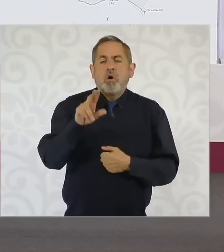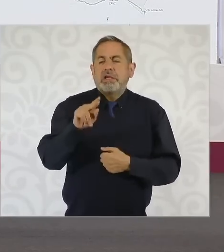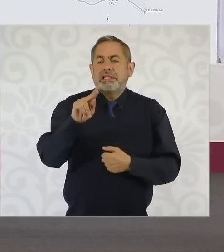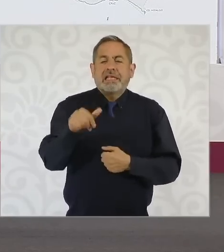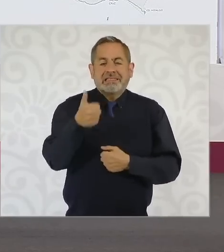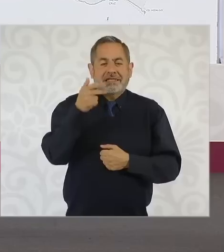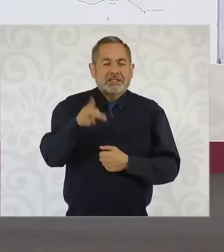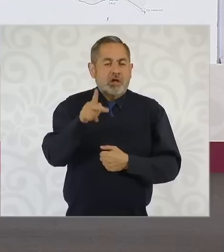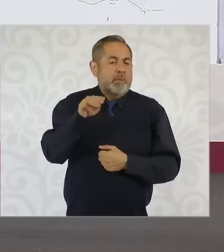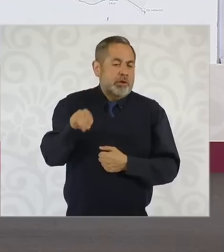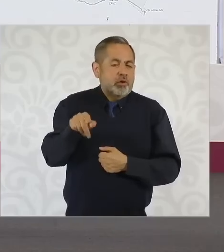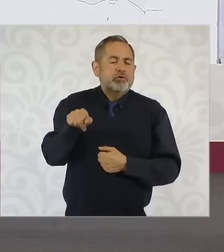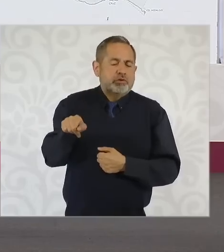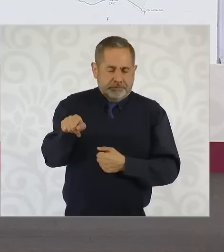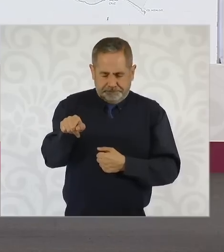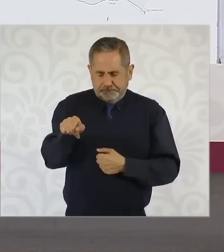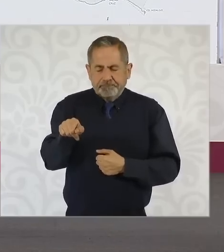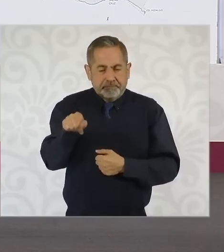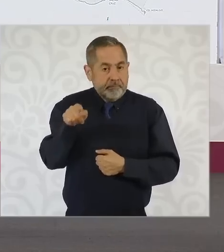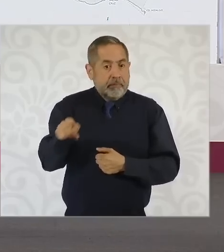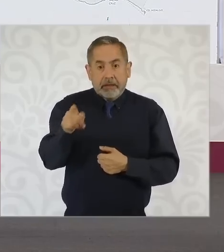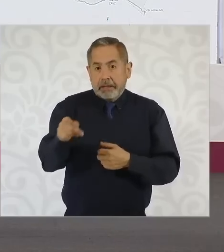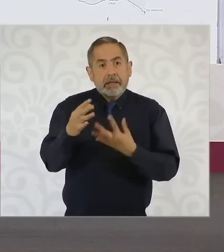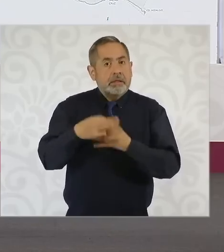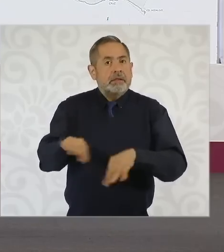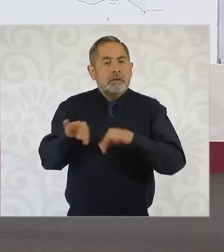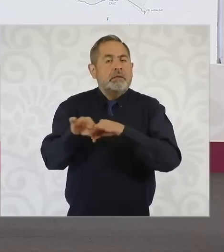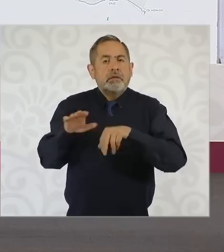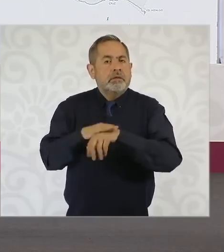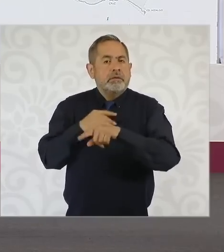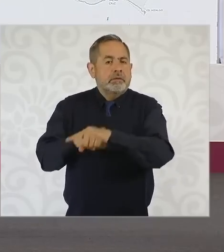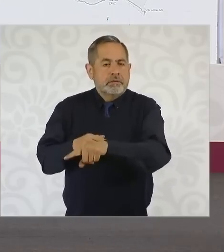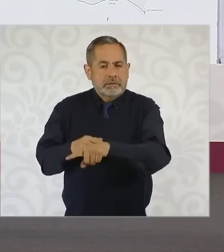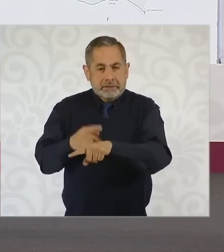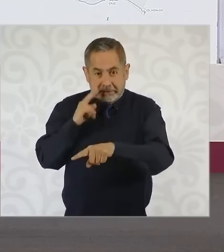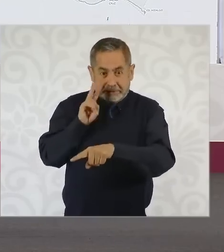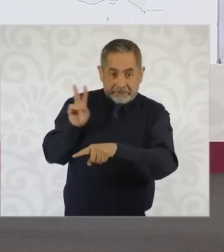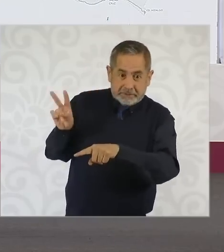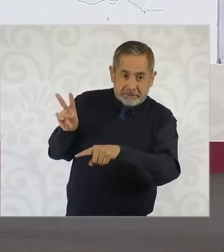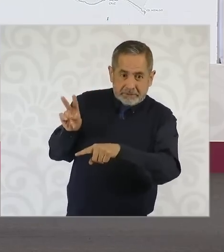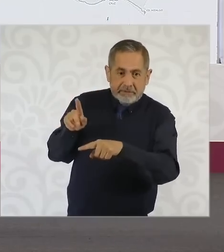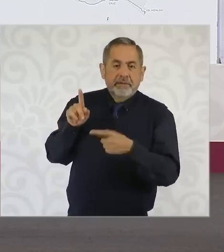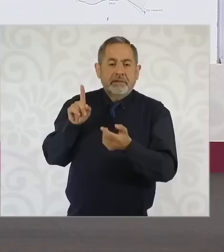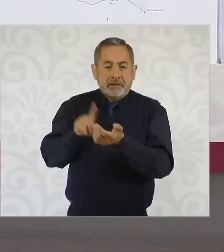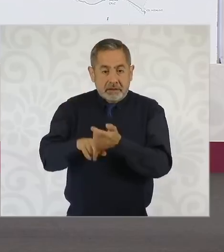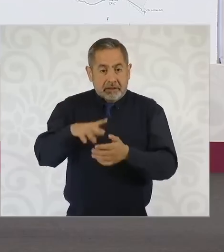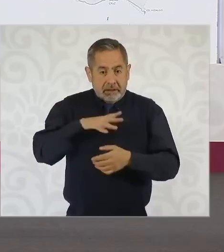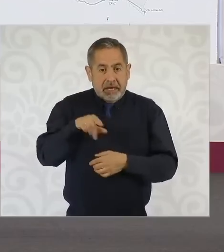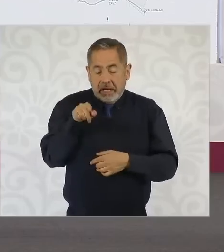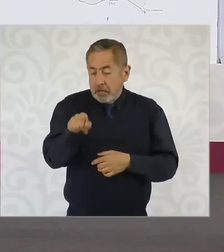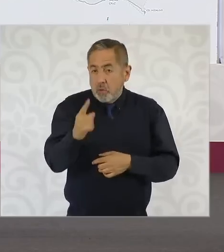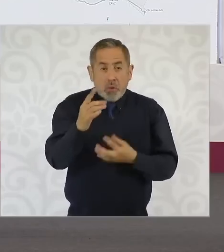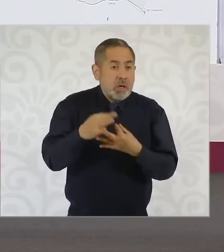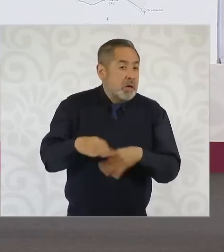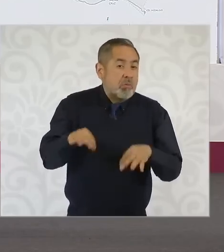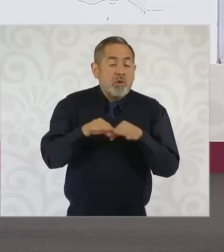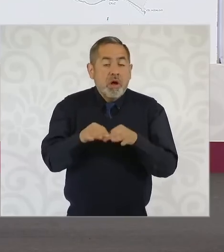longitud y este importante porque eh Como podemos ver tenemos un corredor muy importante que lleva